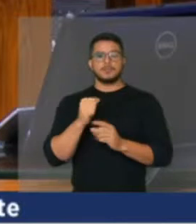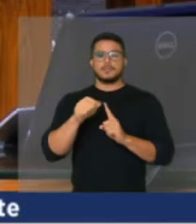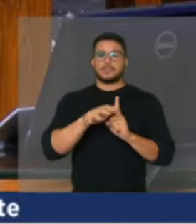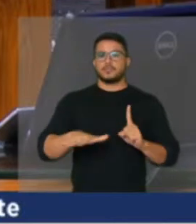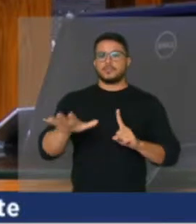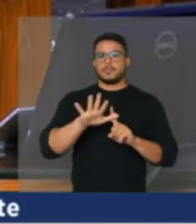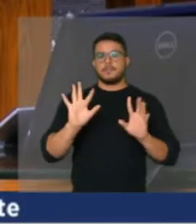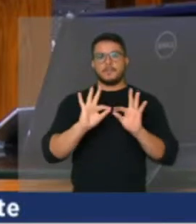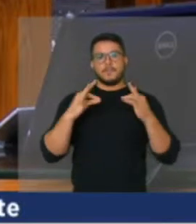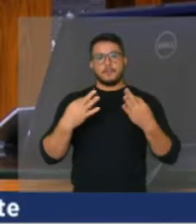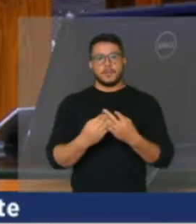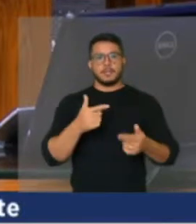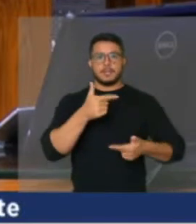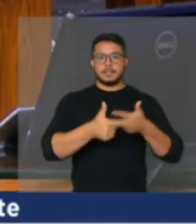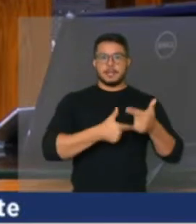JUSTIÇA E DE CIDADANIA. HÁ REQUERIMENTO SOBRE A MESA.